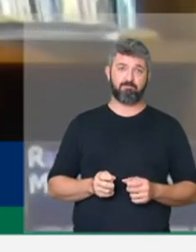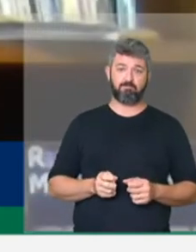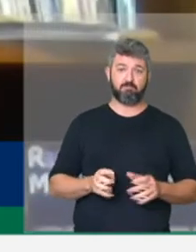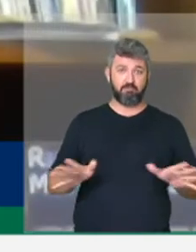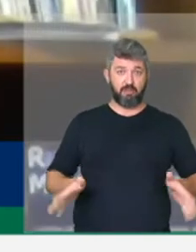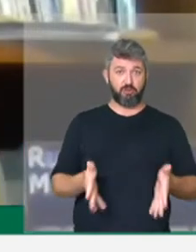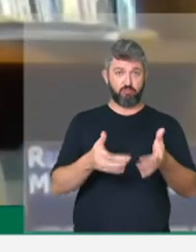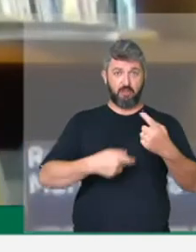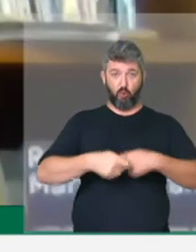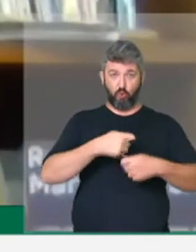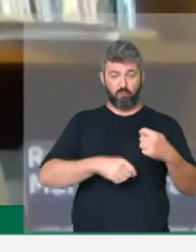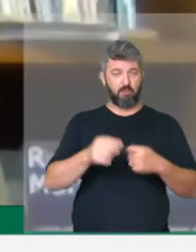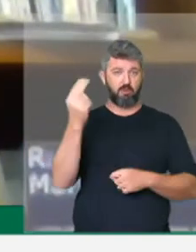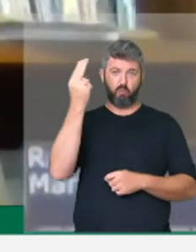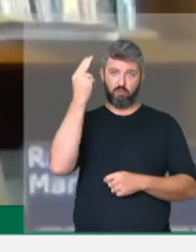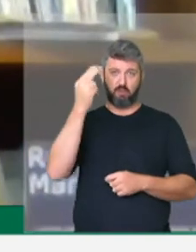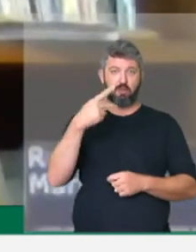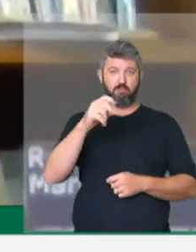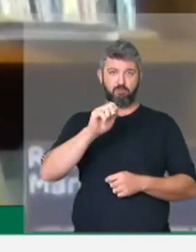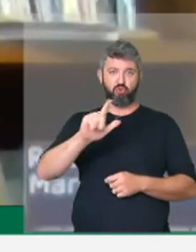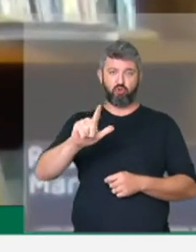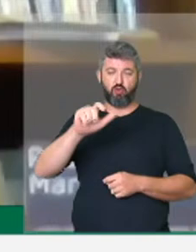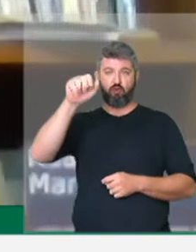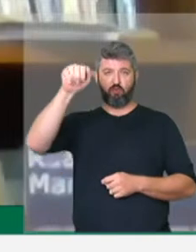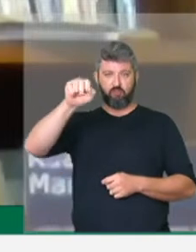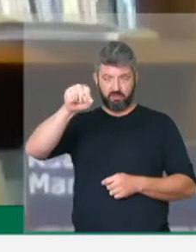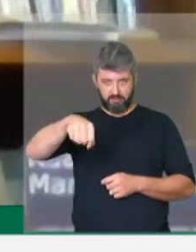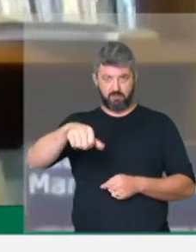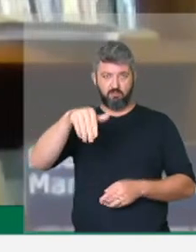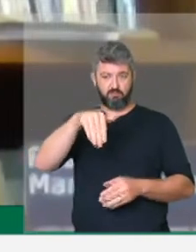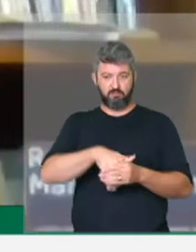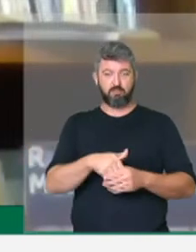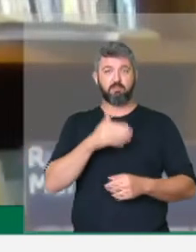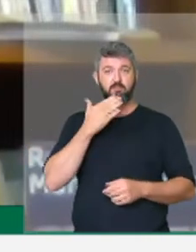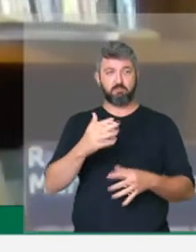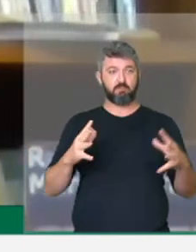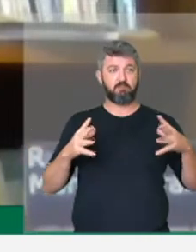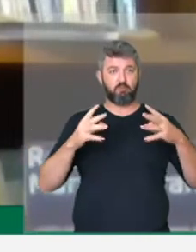DEMOCRATAS MUDA PARA SIM, PRESIDENTE. [PRESIDENTE]: O NOVO? -- [DEPUTADO]: PSC MUDA PARA SIM. -- [PRESIDENTE]: NOVO?